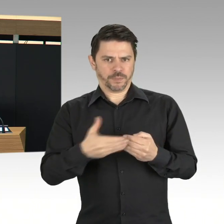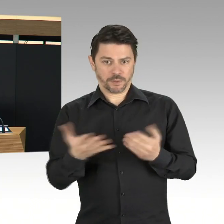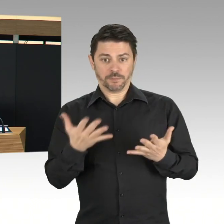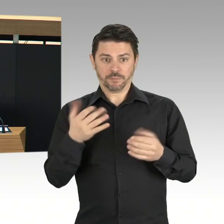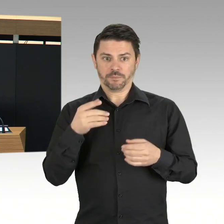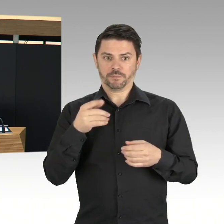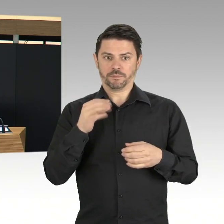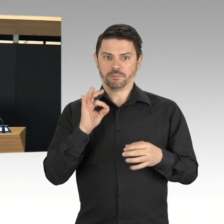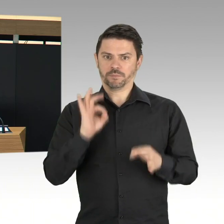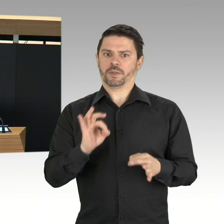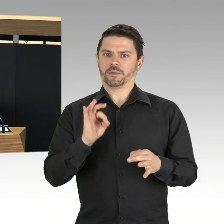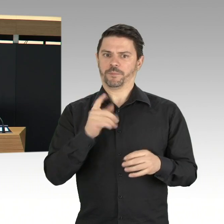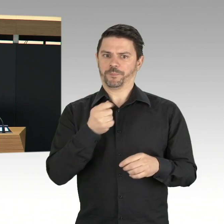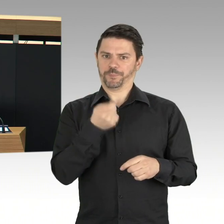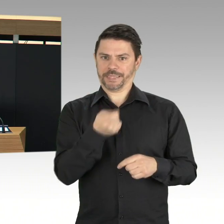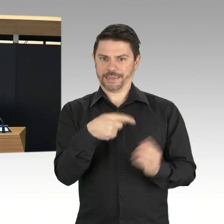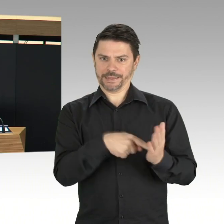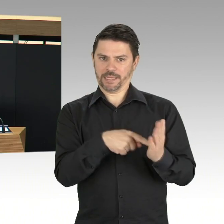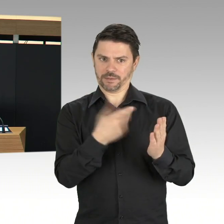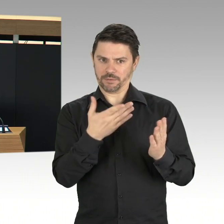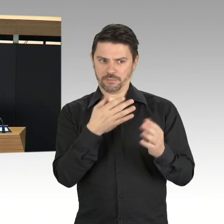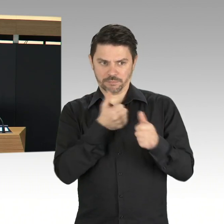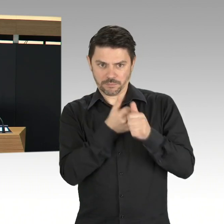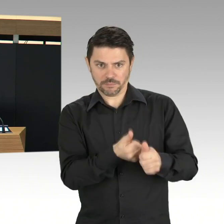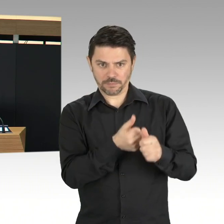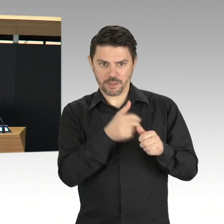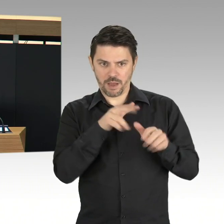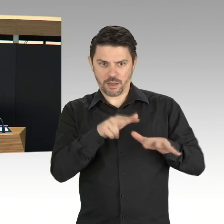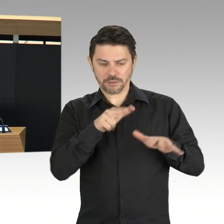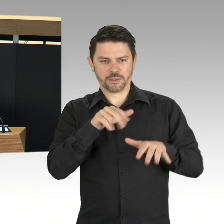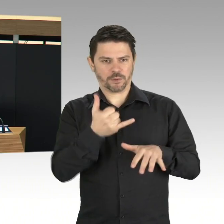Vermieter und Vermieterinnen haben den Mietern bzw. Mieterinnen